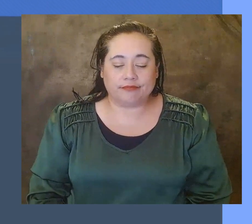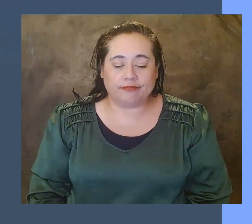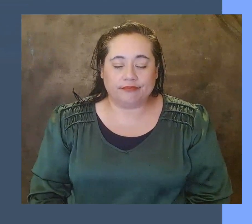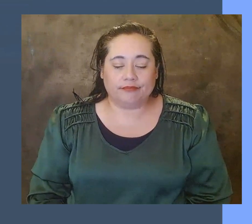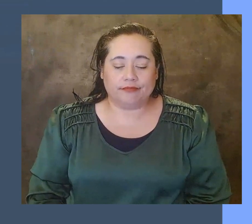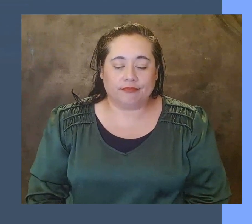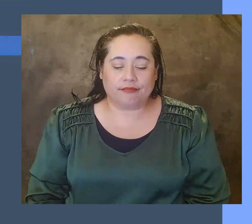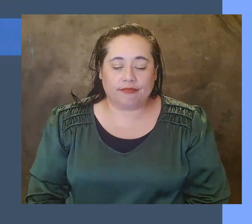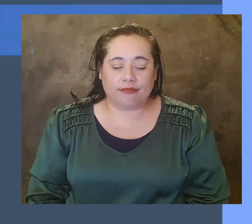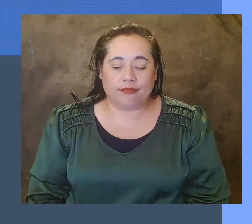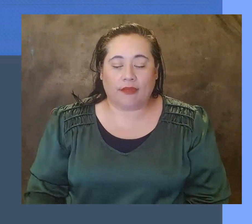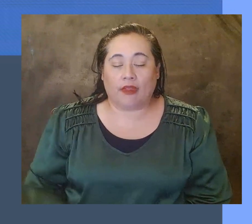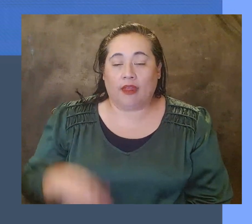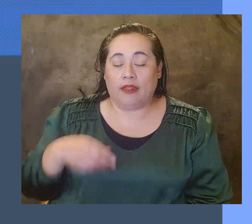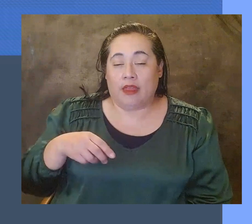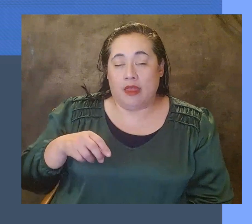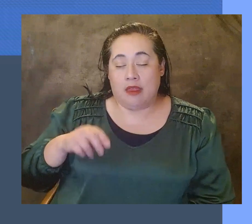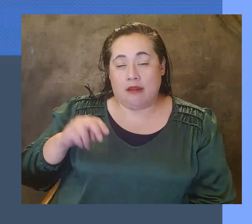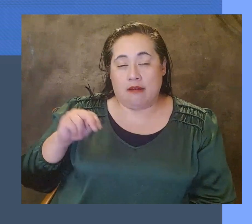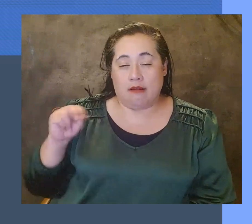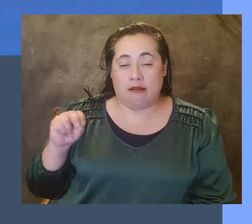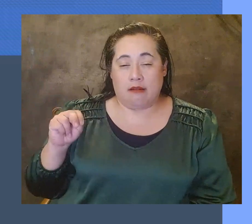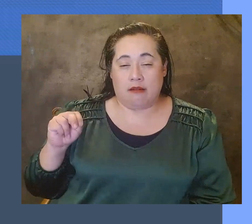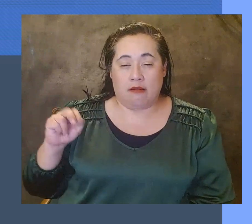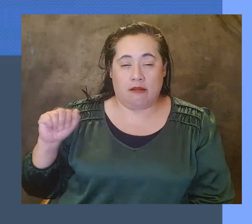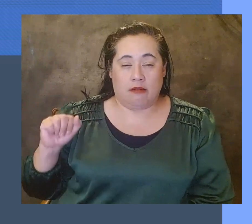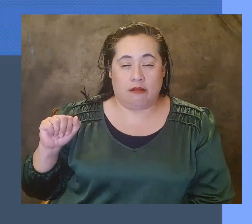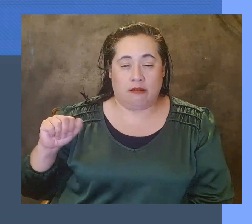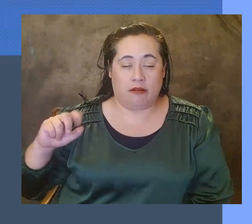La Asociación Nacional de Sordos